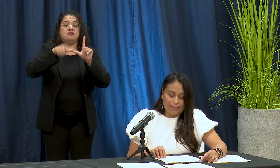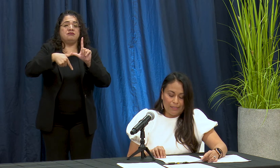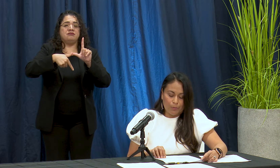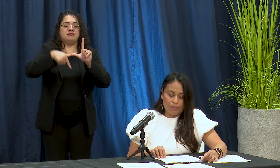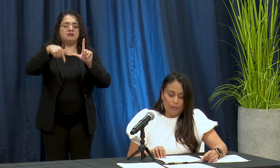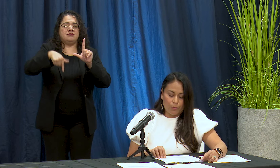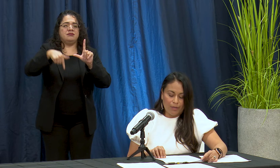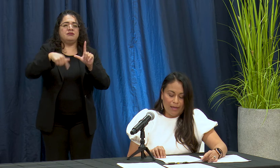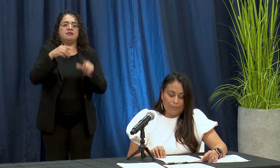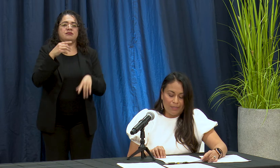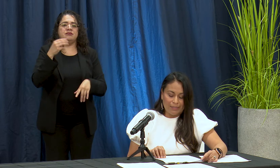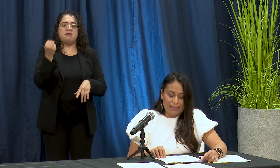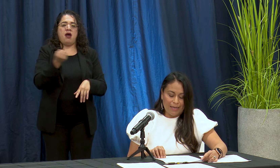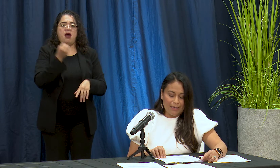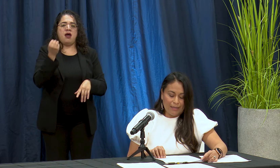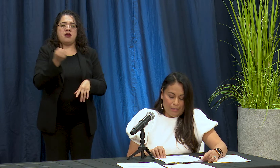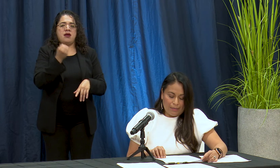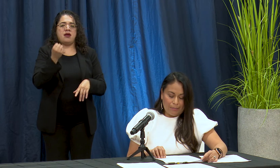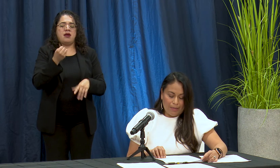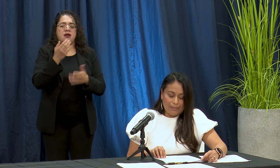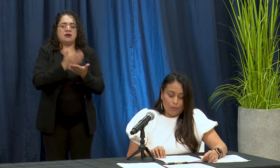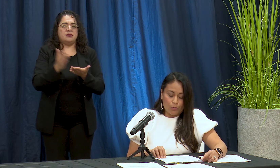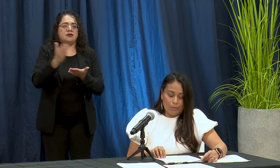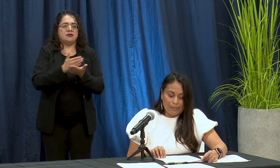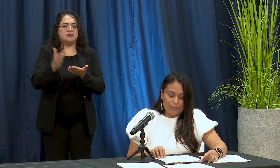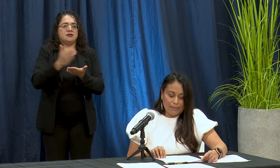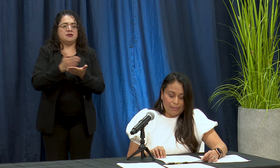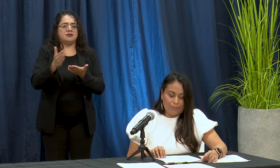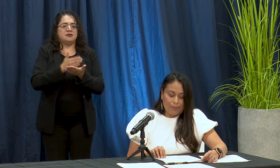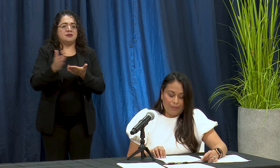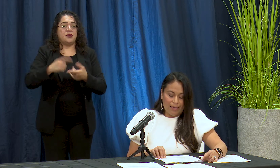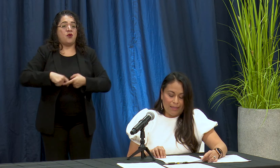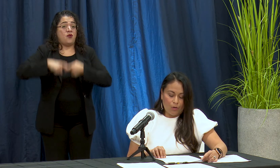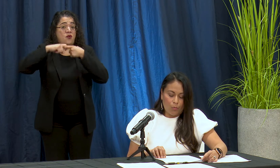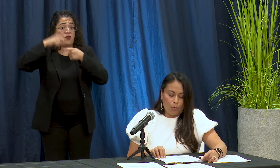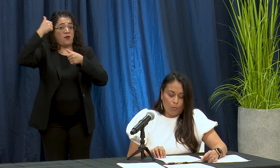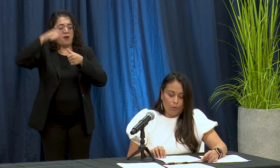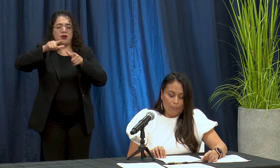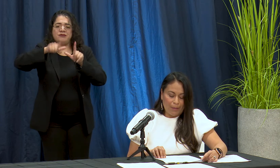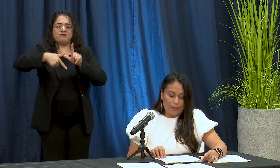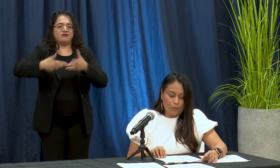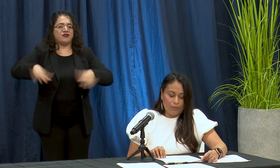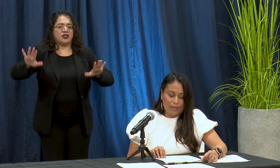después de una a - ta te mas de dos meses implement abba como uno medio de